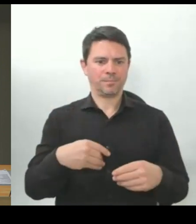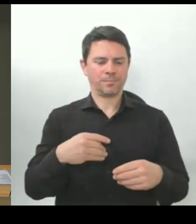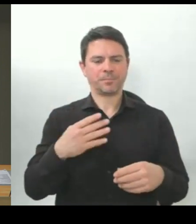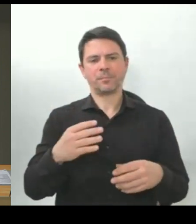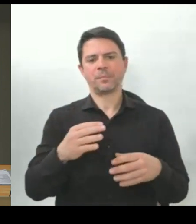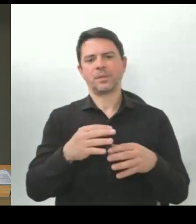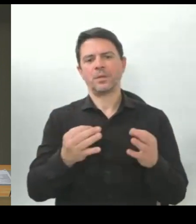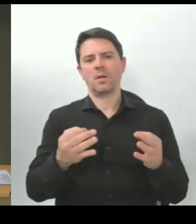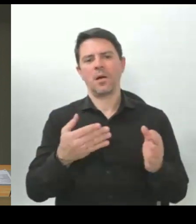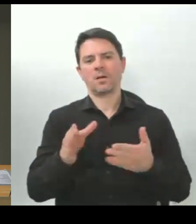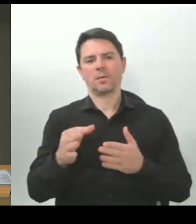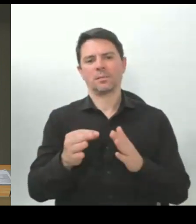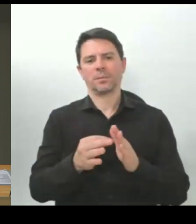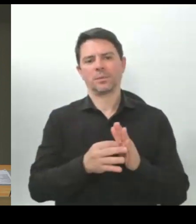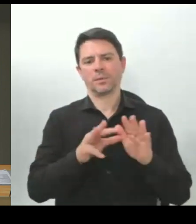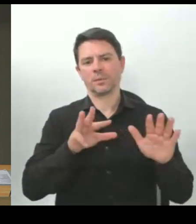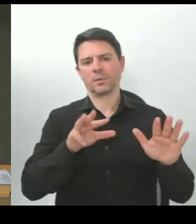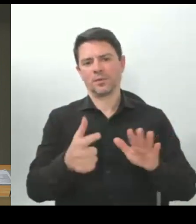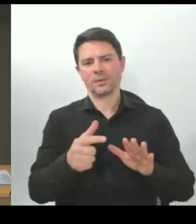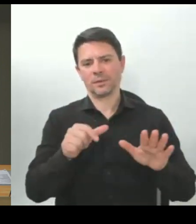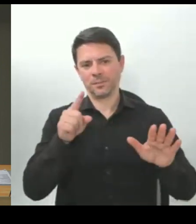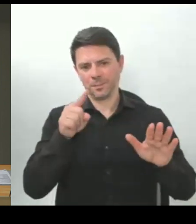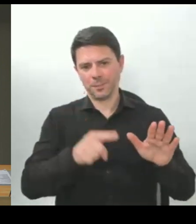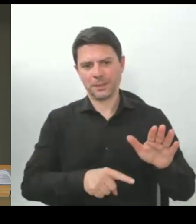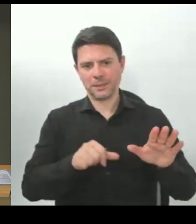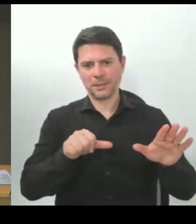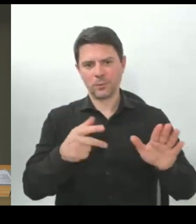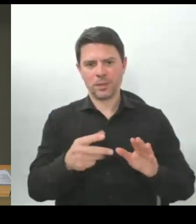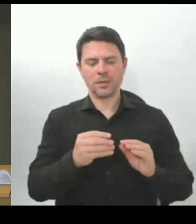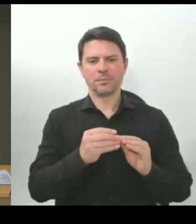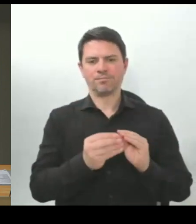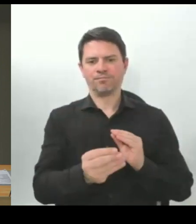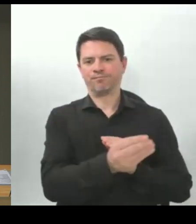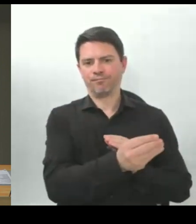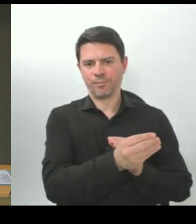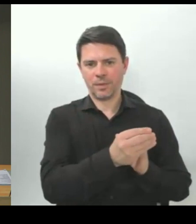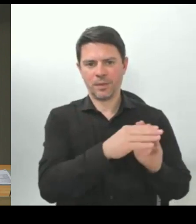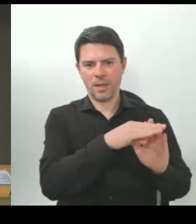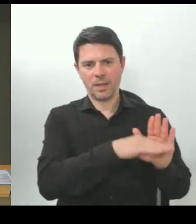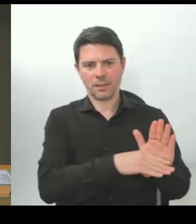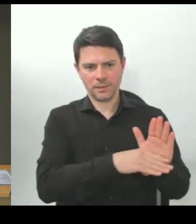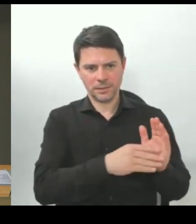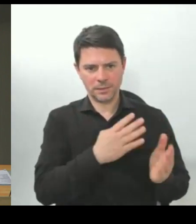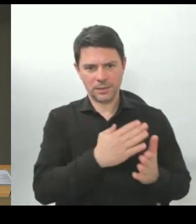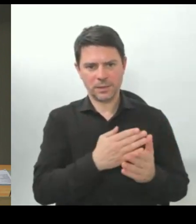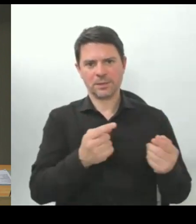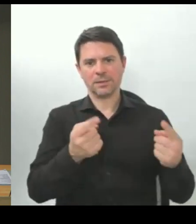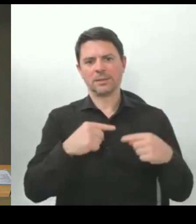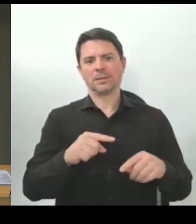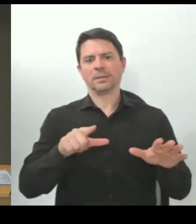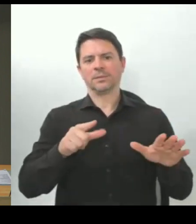über die angemessene Verzinsung des betriebsnotwendigen Kapitals der Berliner Stadtreinigungsbetriebe und der Berliner